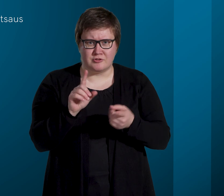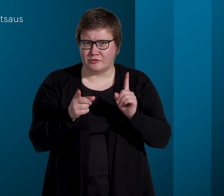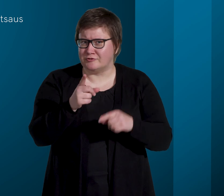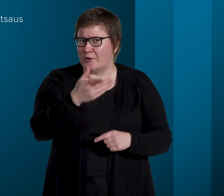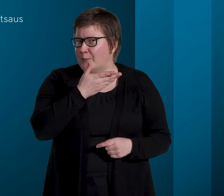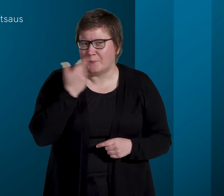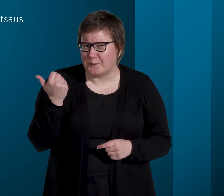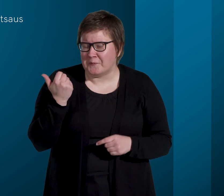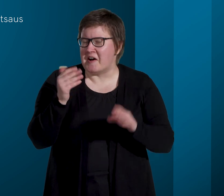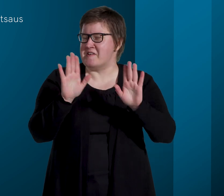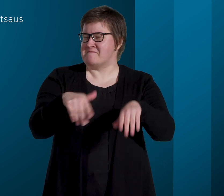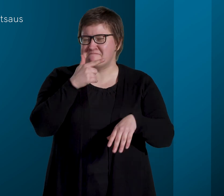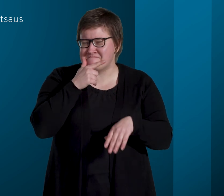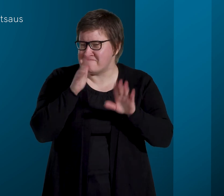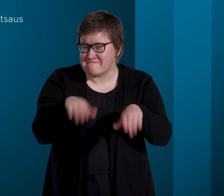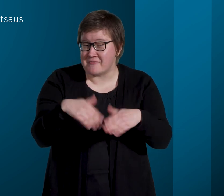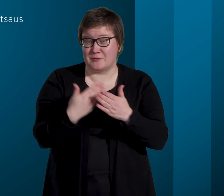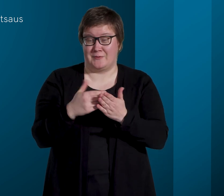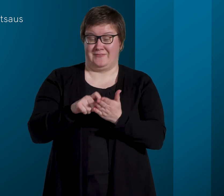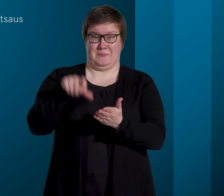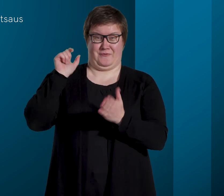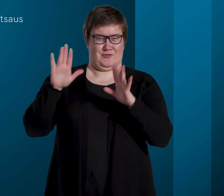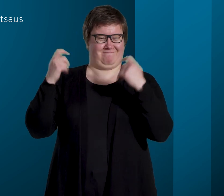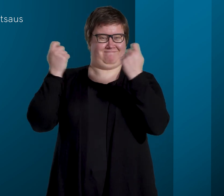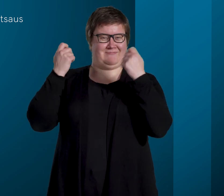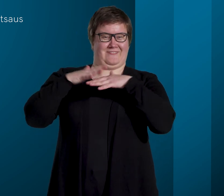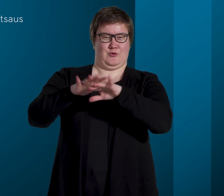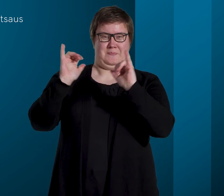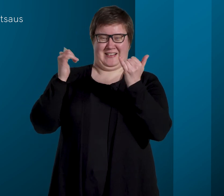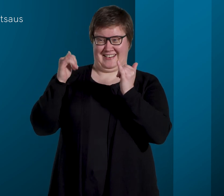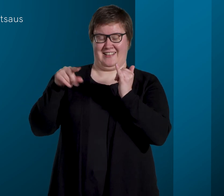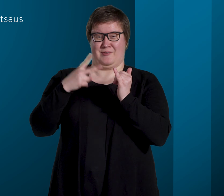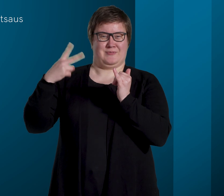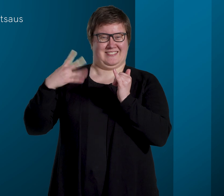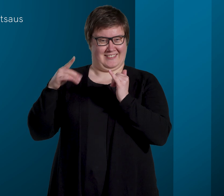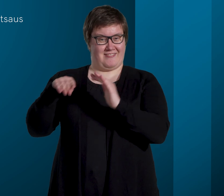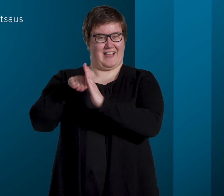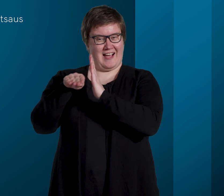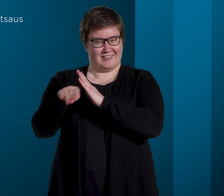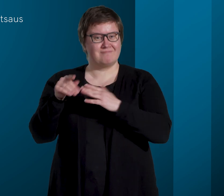Jos et, niin ei hätää, sillä viime viikolla juhlittujen Verkkobileiden 2024 tallenne -